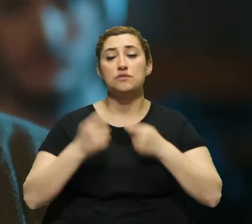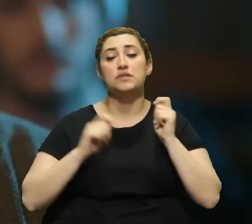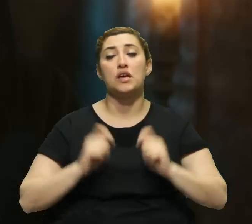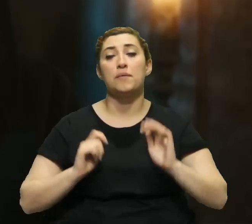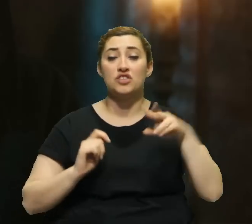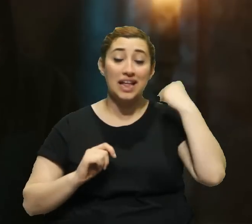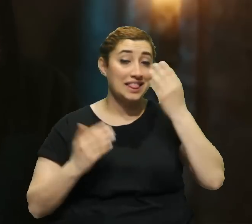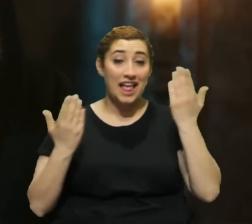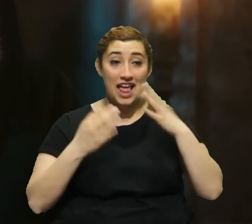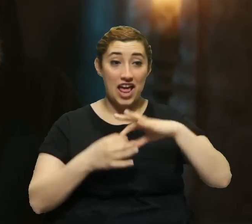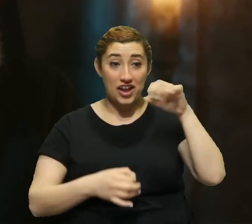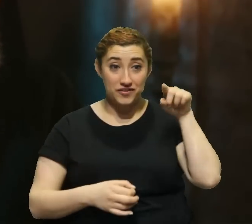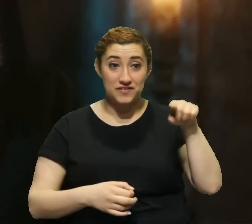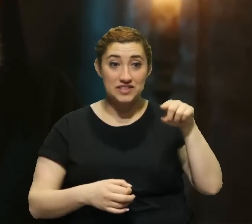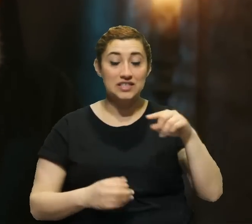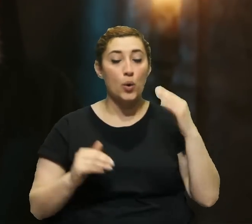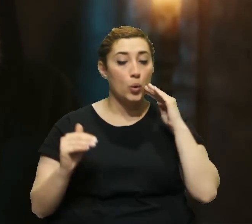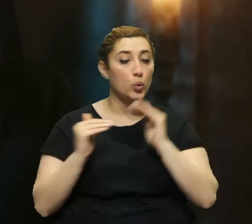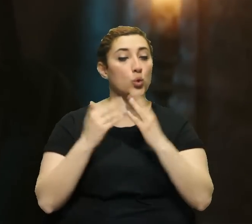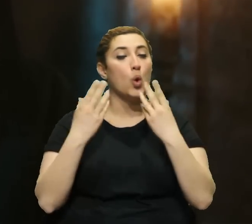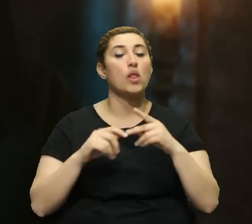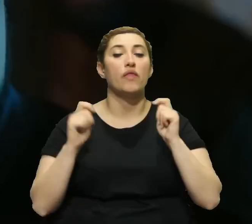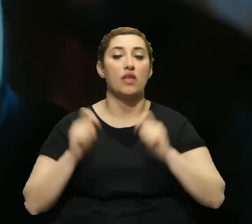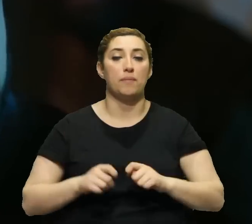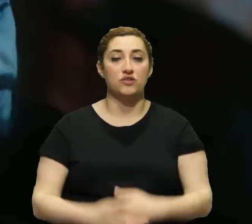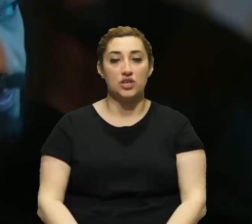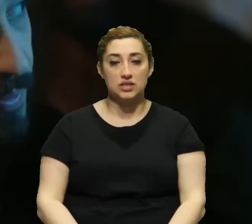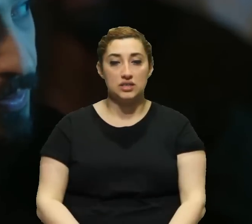Dervişe yaraşır olanı yapacağız.